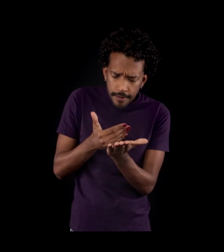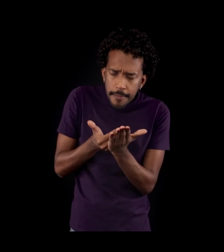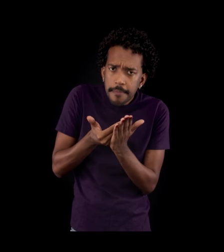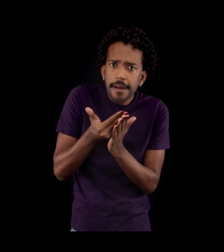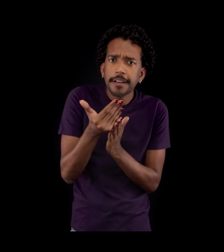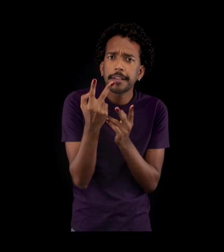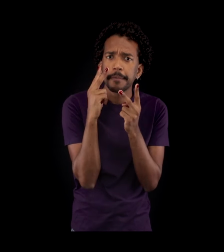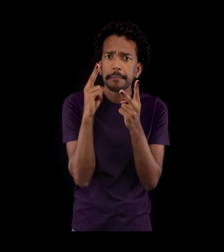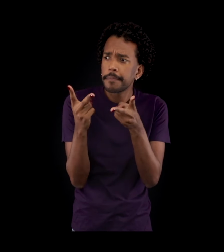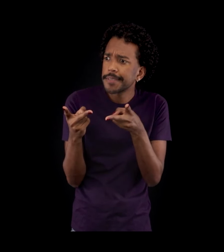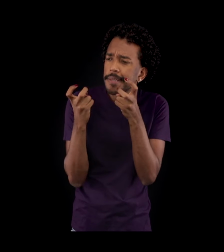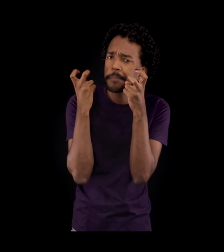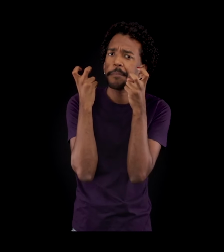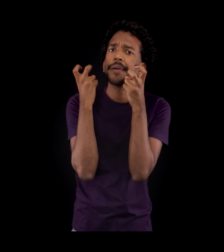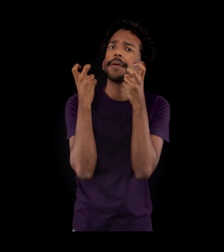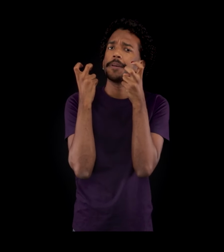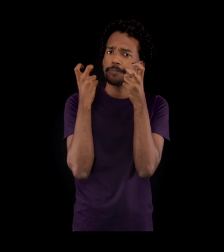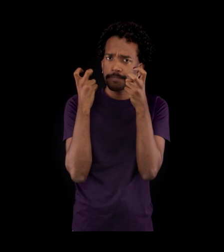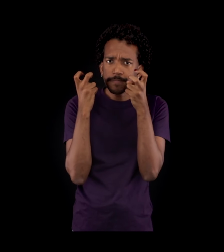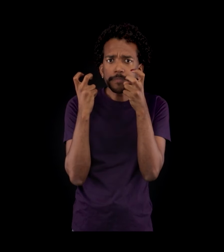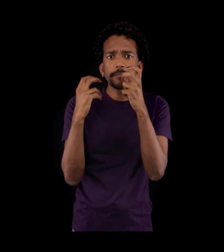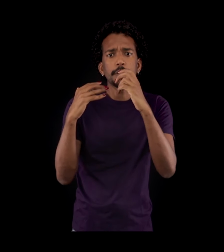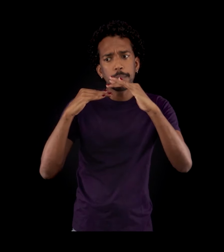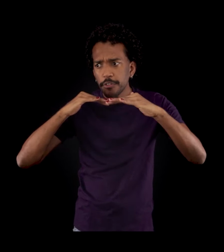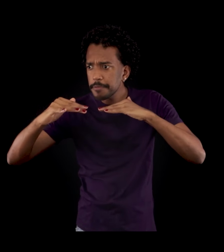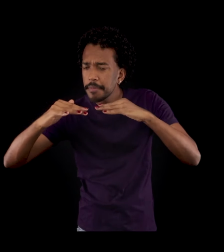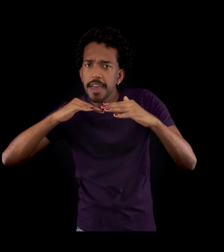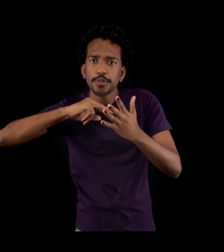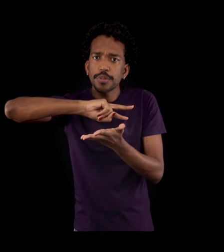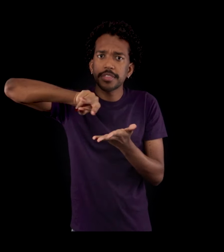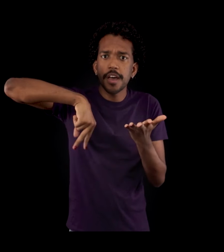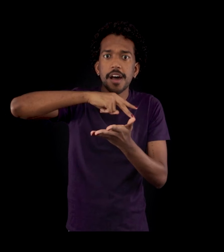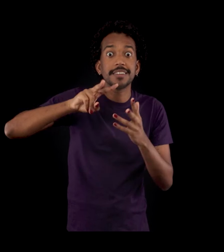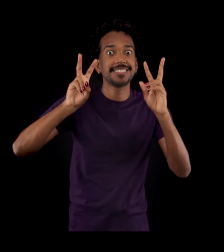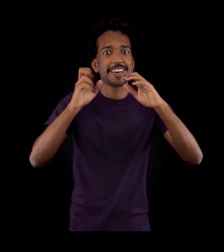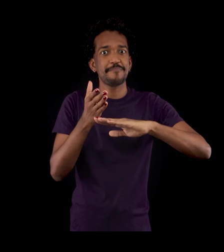e quando começo a ver todo o movimento da dança moderna,